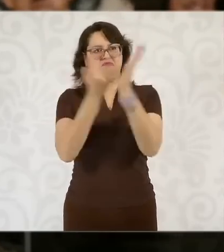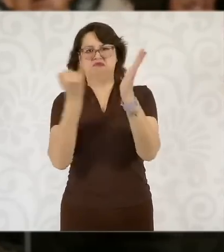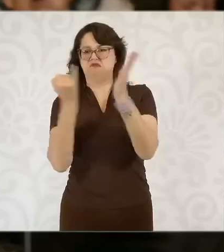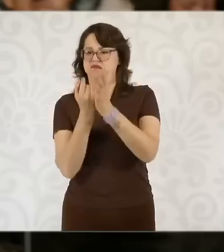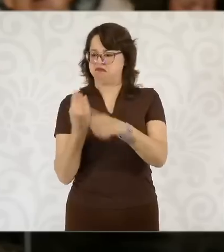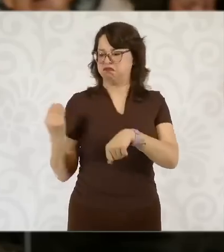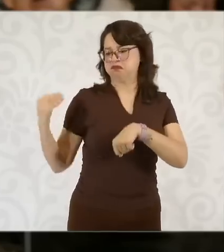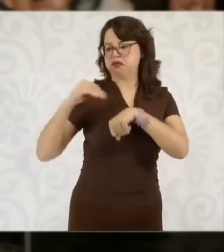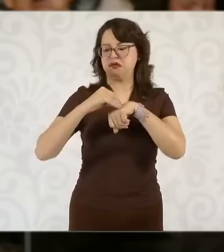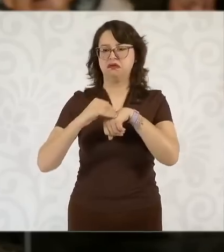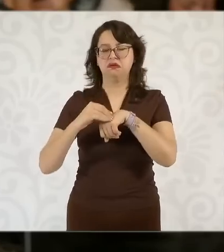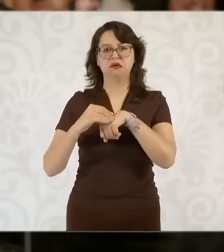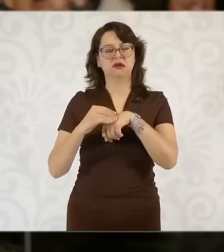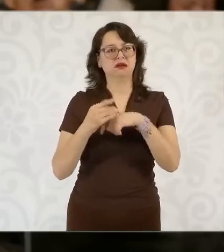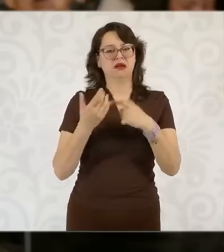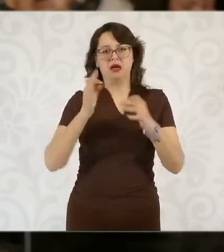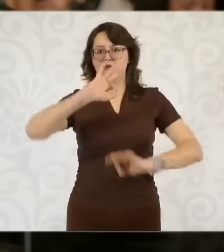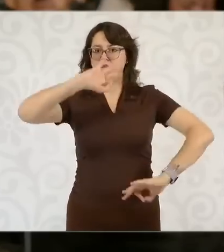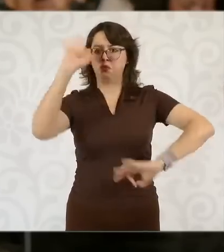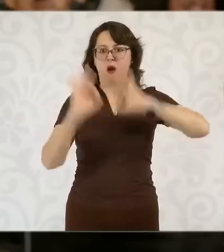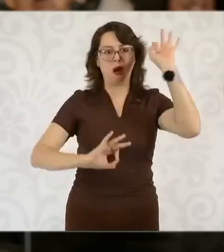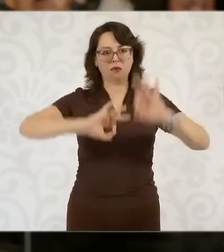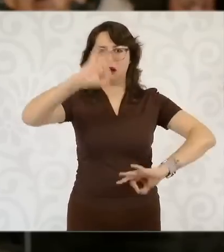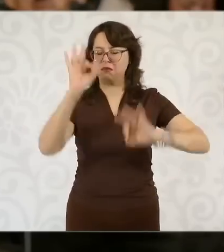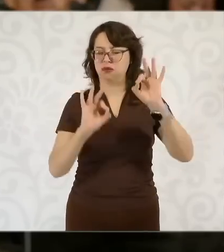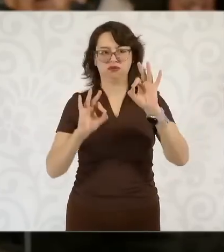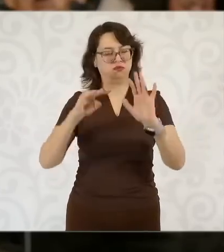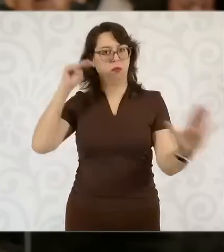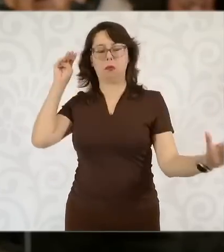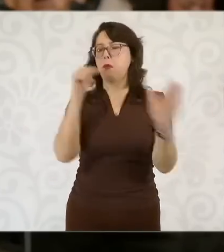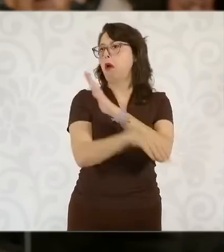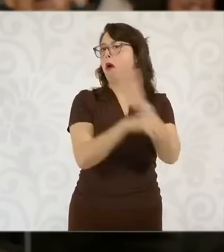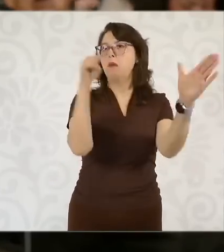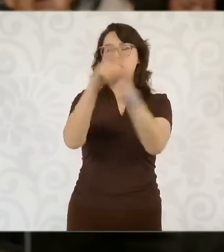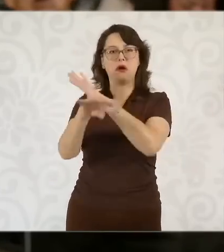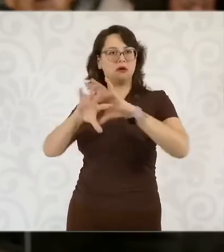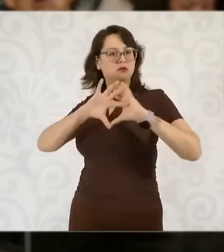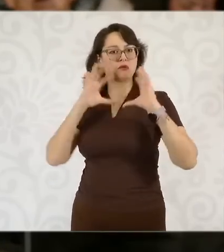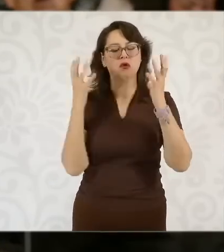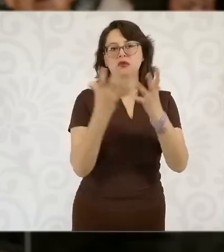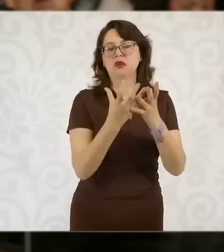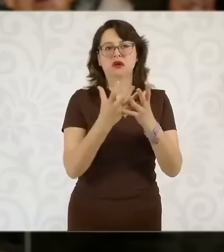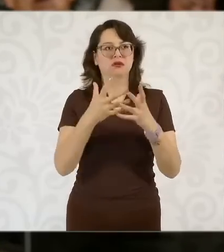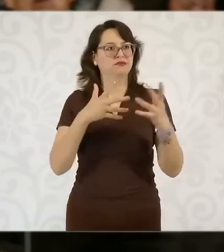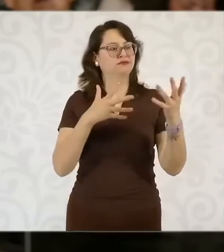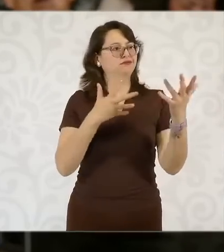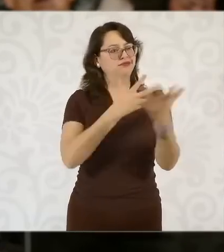Unidos tenemos una dependencia comercial muy fuerte de nuestras exportaciones casi el 80% son